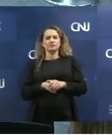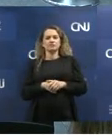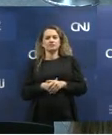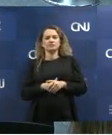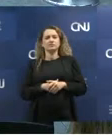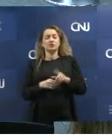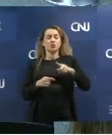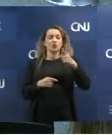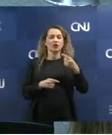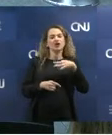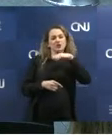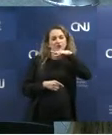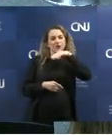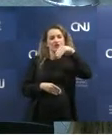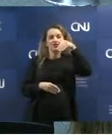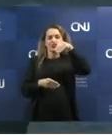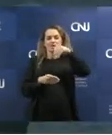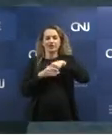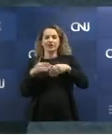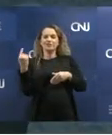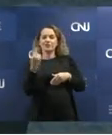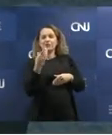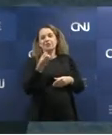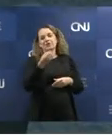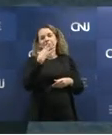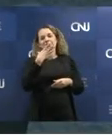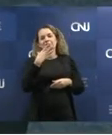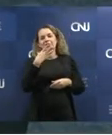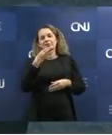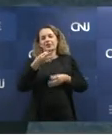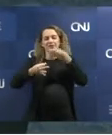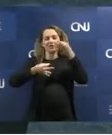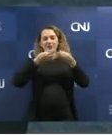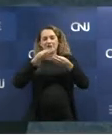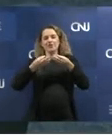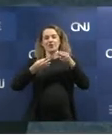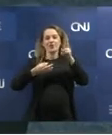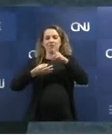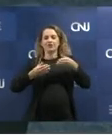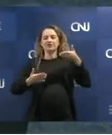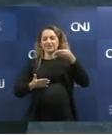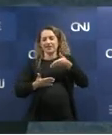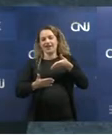último é que todos os bons argumentos só foram usados aqui no debate, ainda mais tendo debatedores de alta qualidade, como temos aqui.